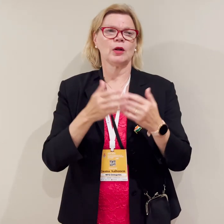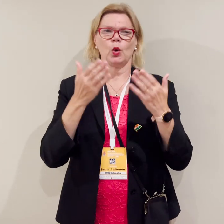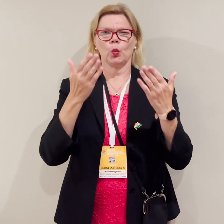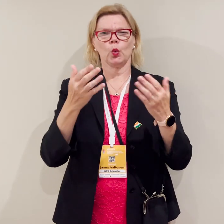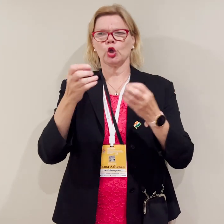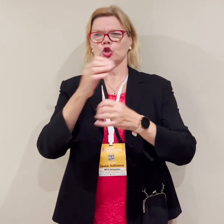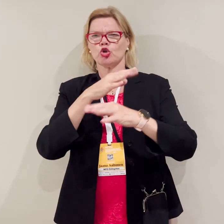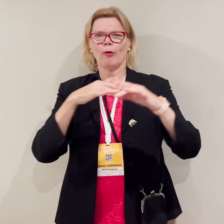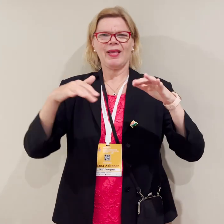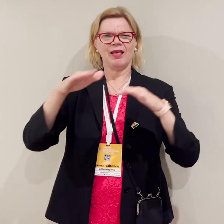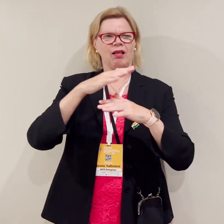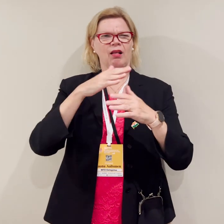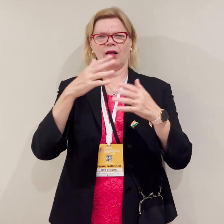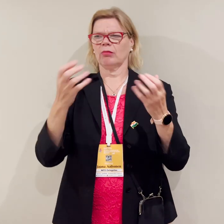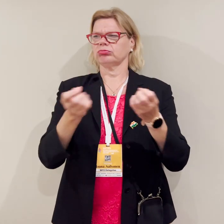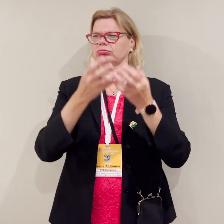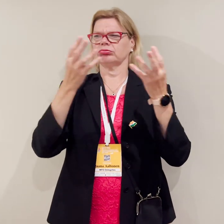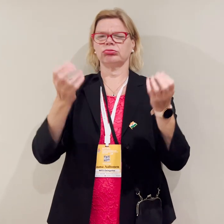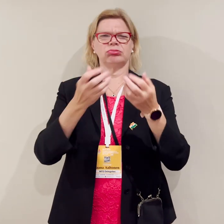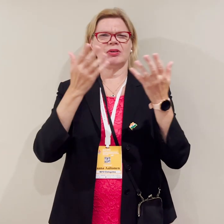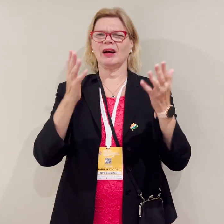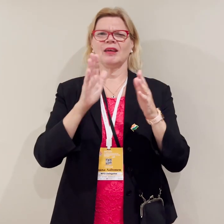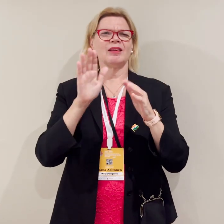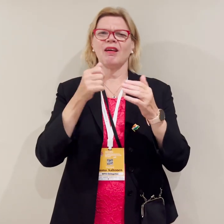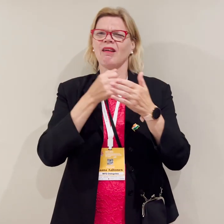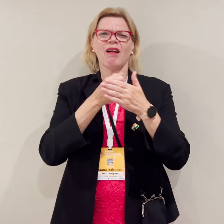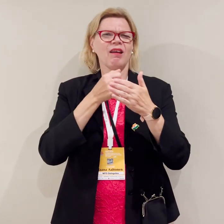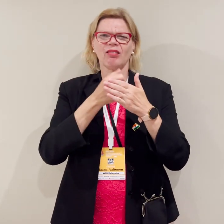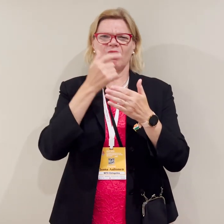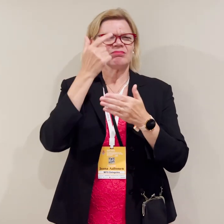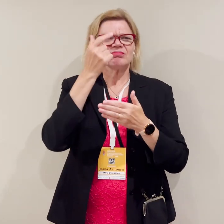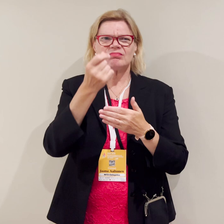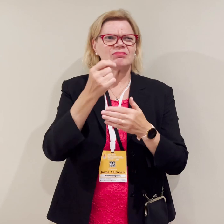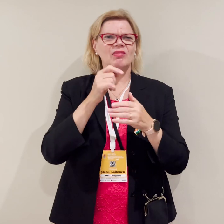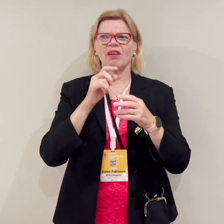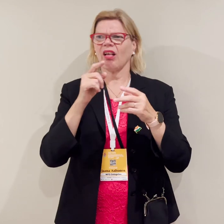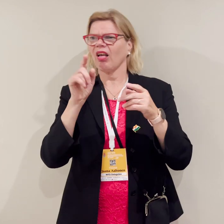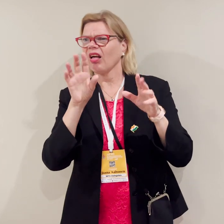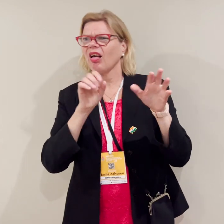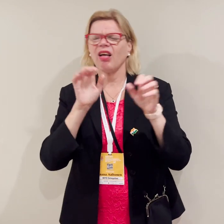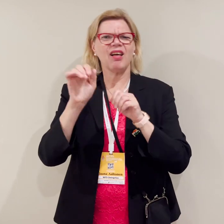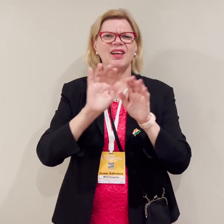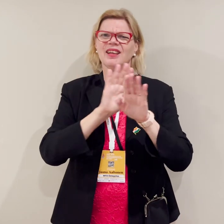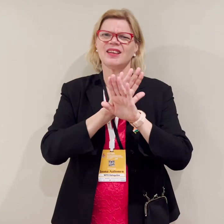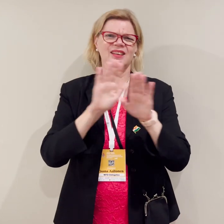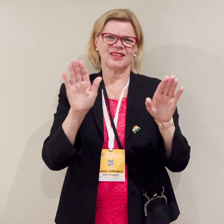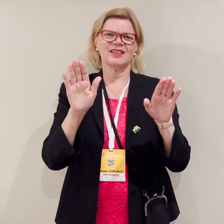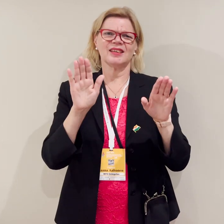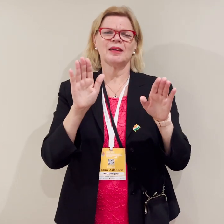Nyt tässä vaiheessa ei kannata uskoa ihan kaikkea sosiaalisessa mediassa.